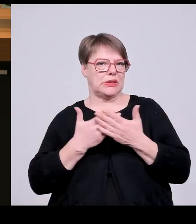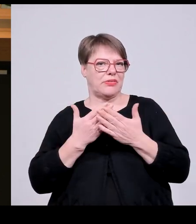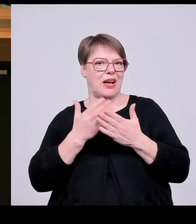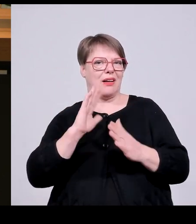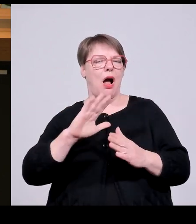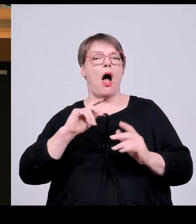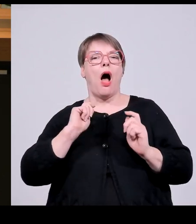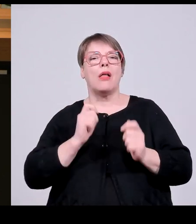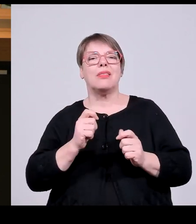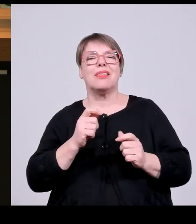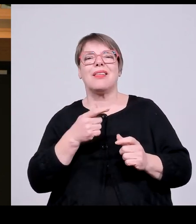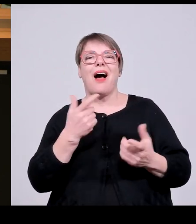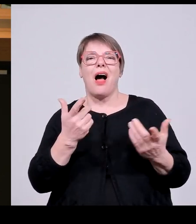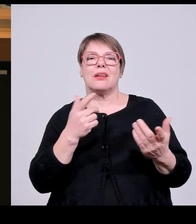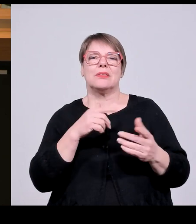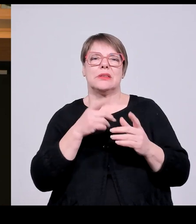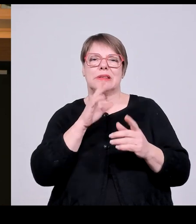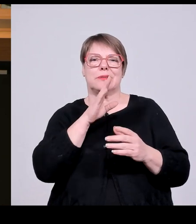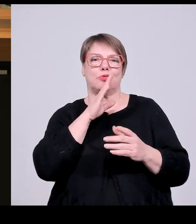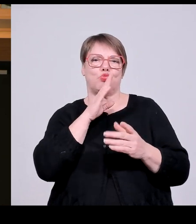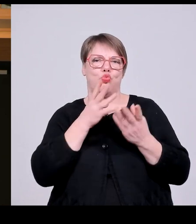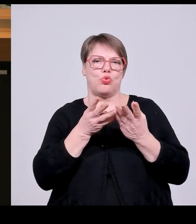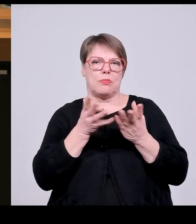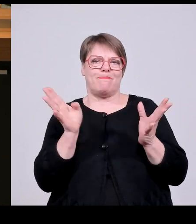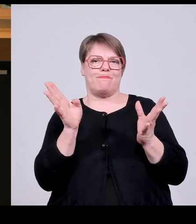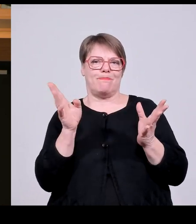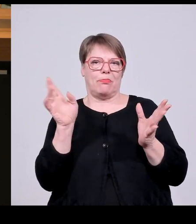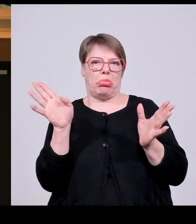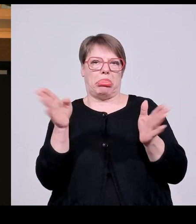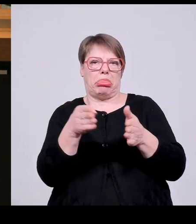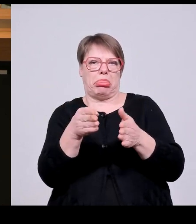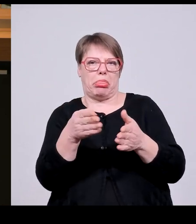Machen Sie eben nicht sonst würde es nicht fünf Monate dauern, bis die Solaranlage in Betrieb gesetzt wurde